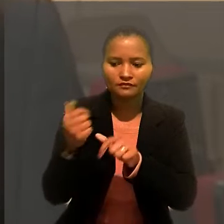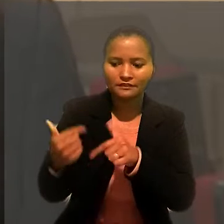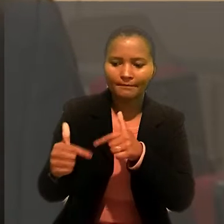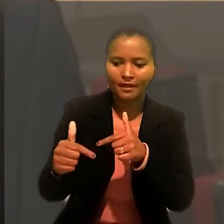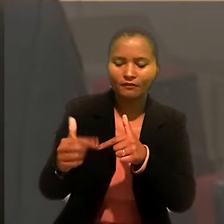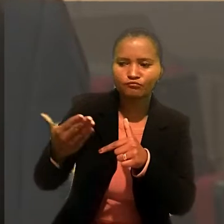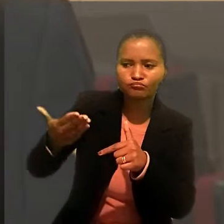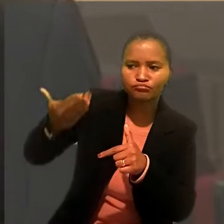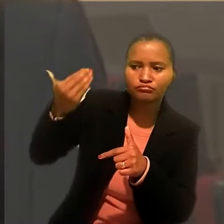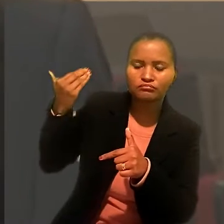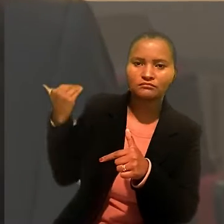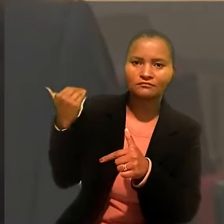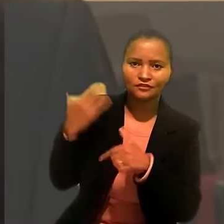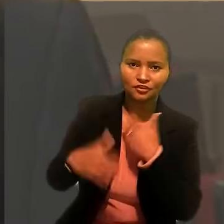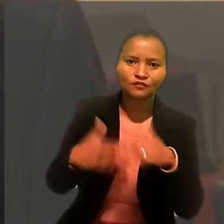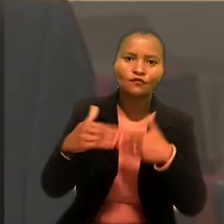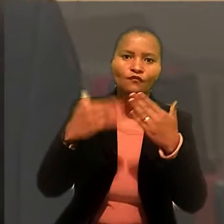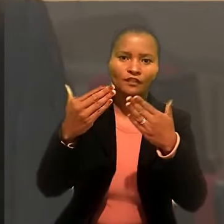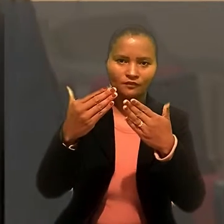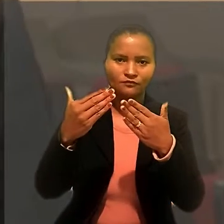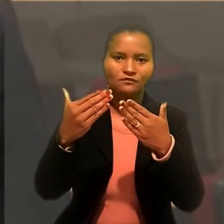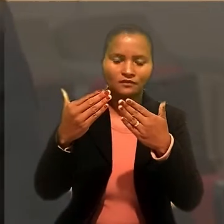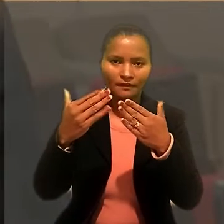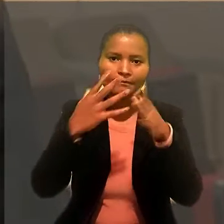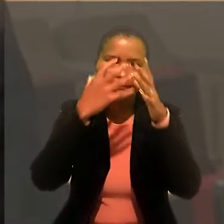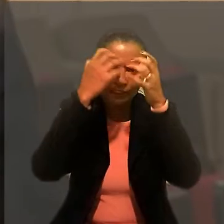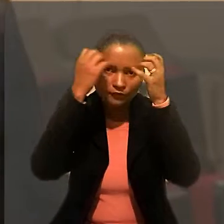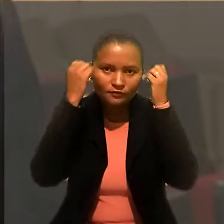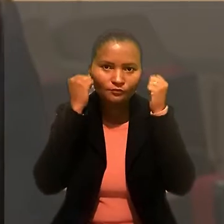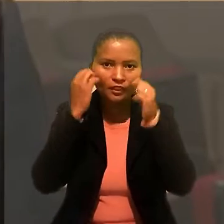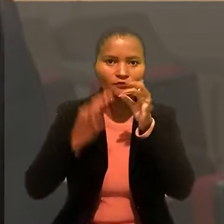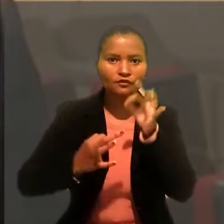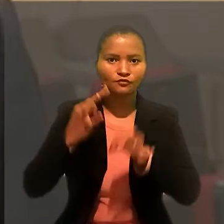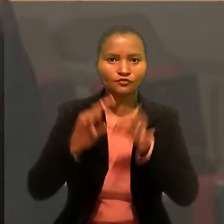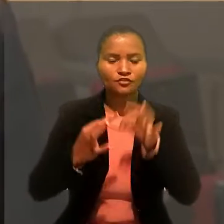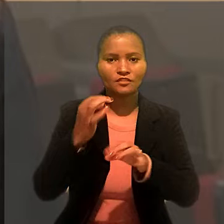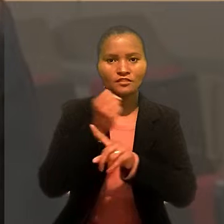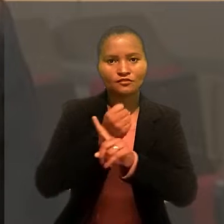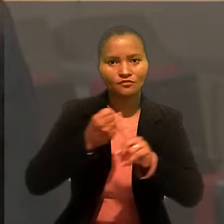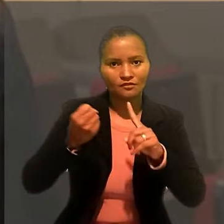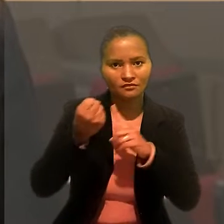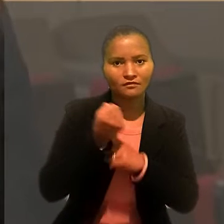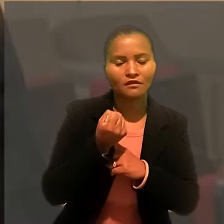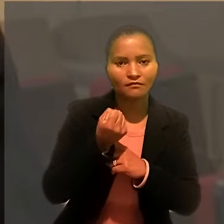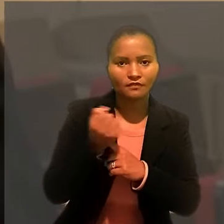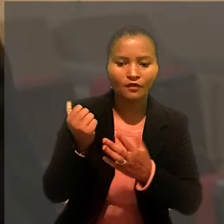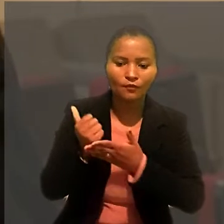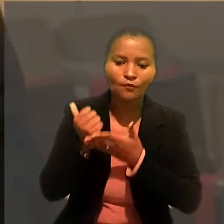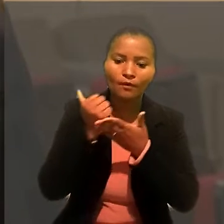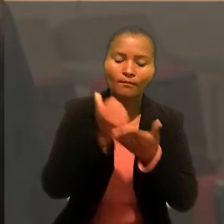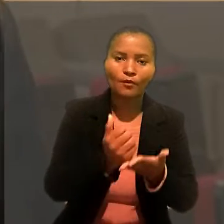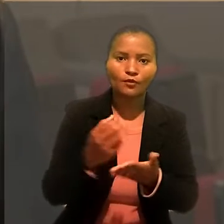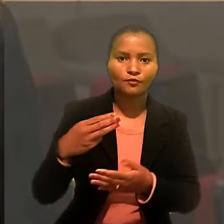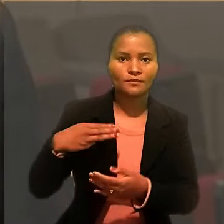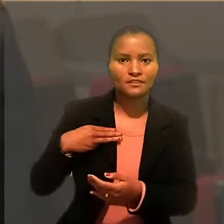anteriormente desenvolvido pelo Tribunal da Justiça Social com o apoio do Ministério Público,